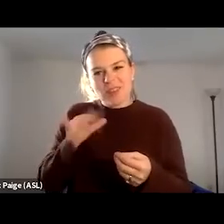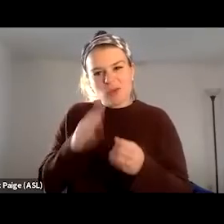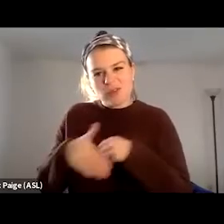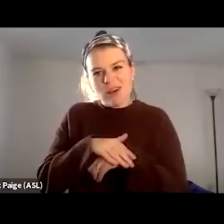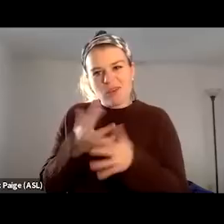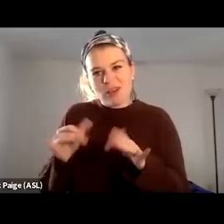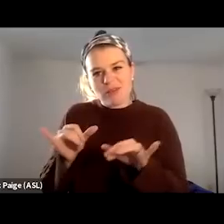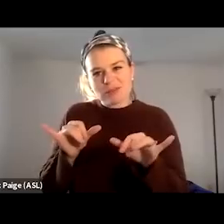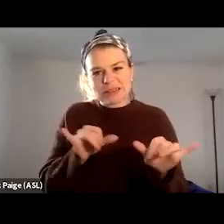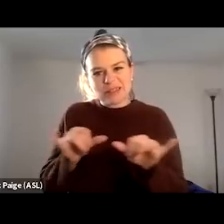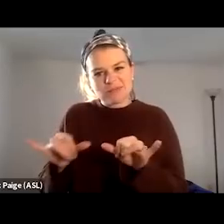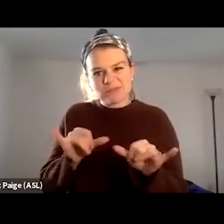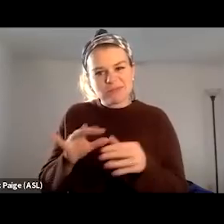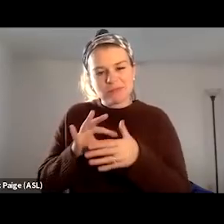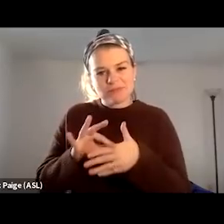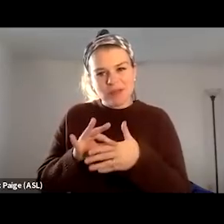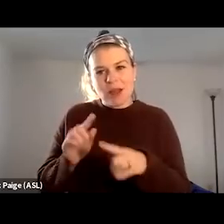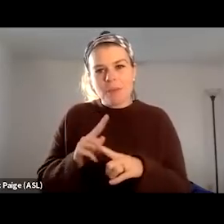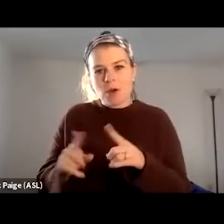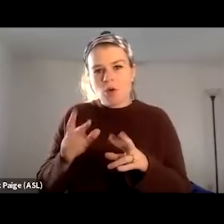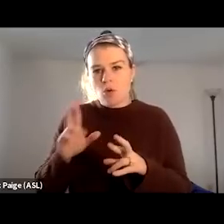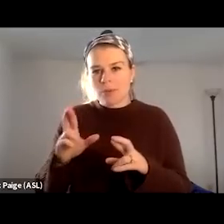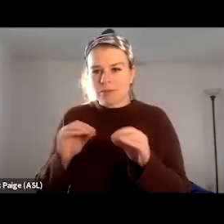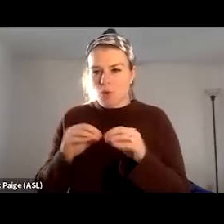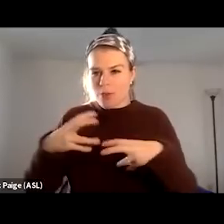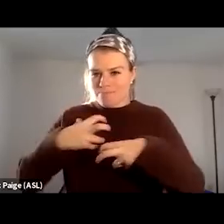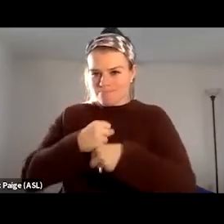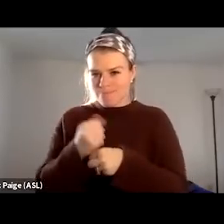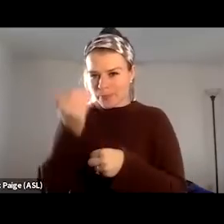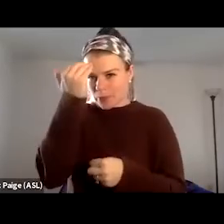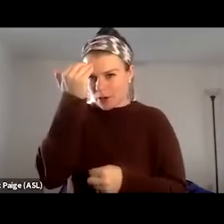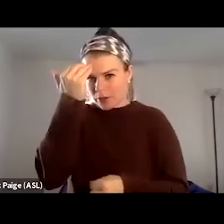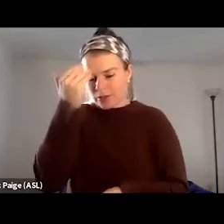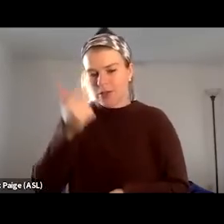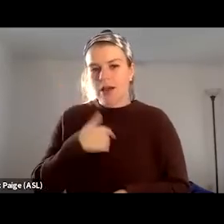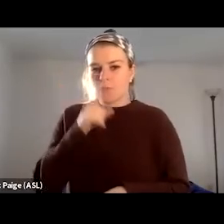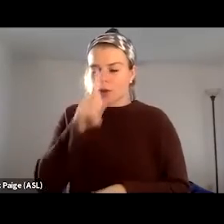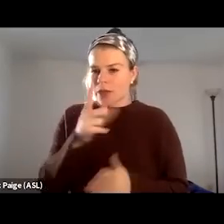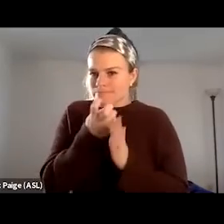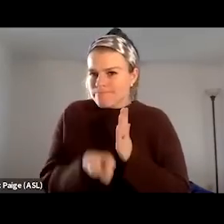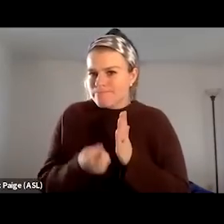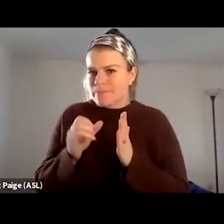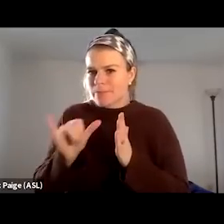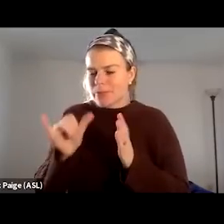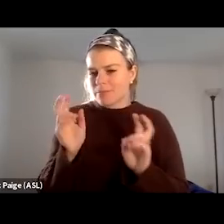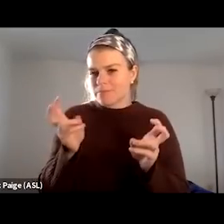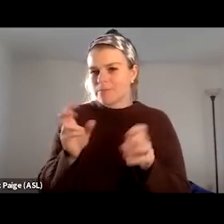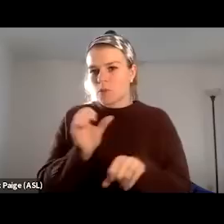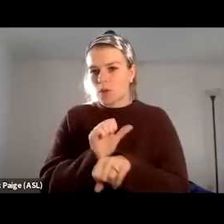y espero que consolide ese conocimiento. Me interesé mucho en esta área después de trabajar en diferentes evaluaciones